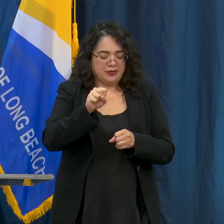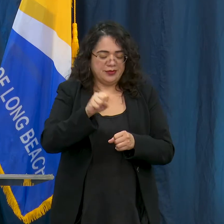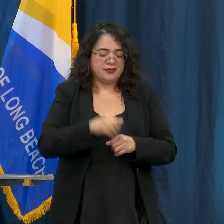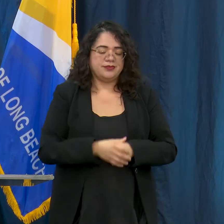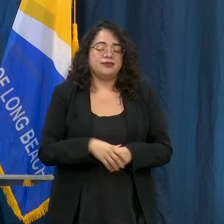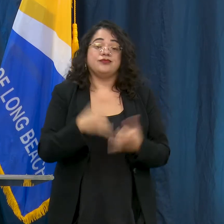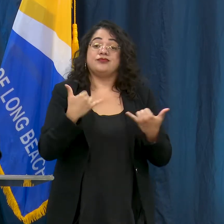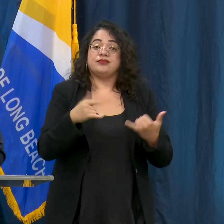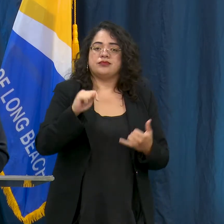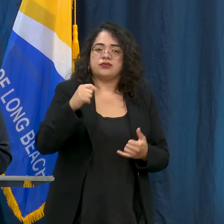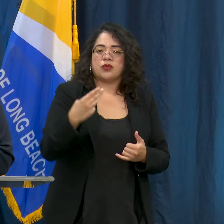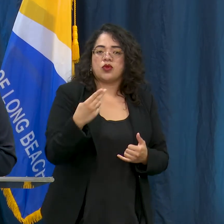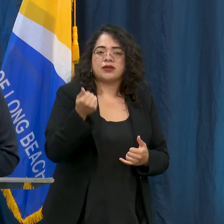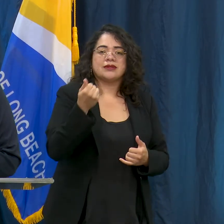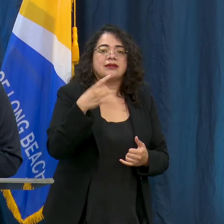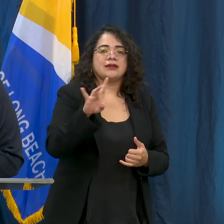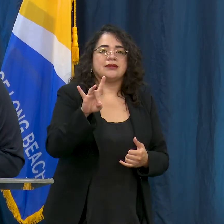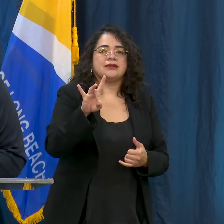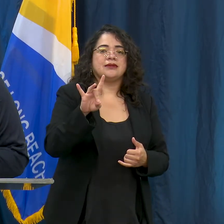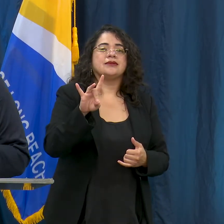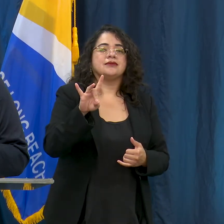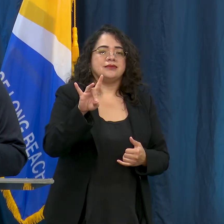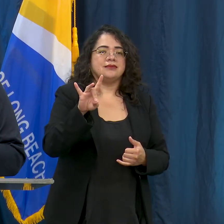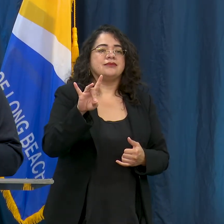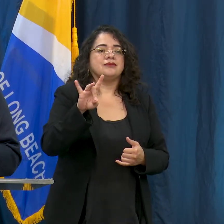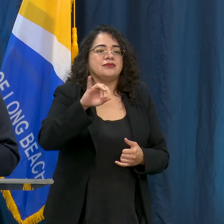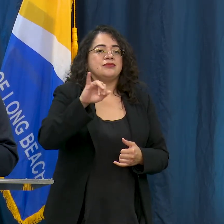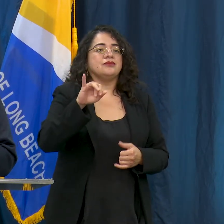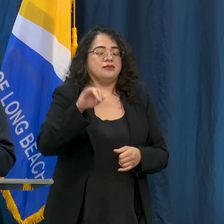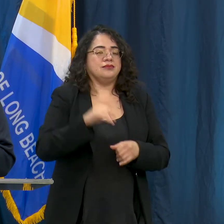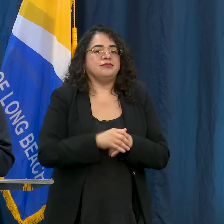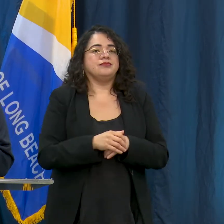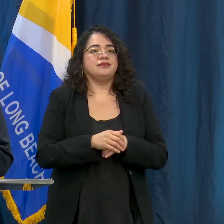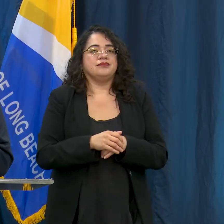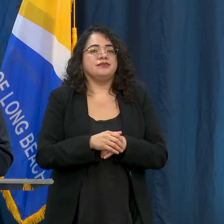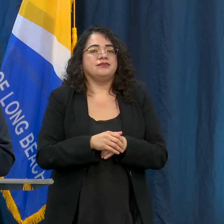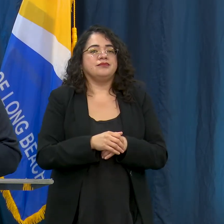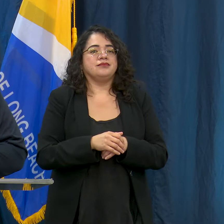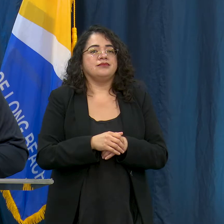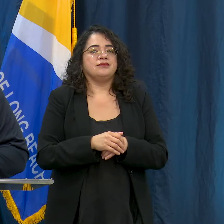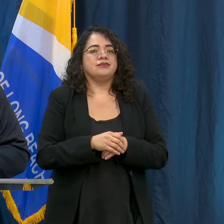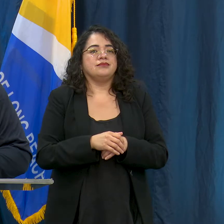jueves dis yo cha de Junio cojemos empezar Rico no siendo la corte Suprema